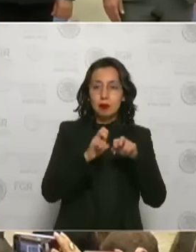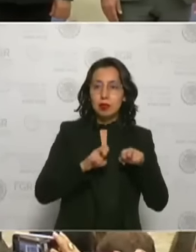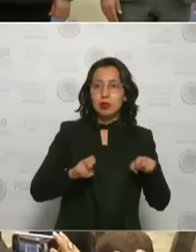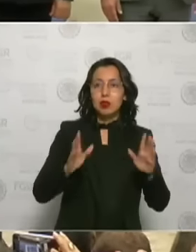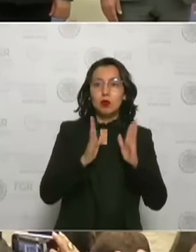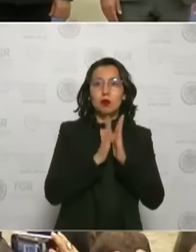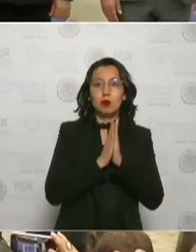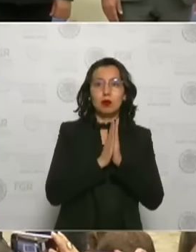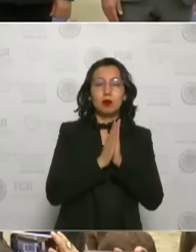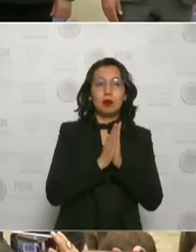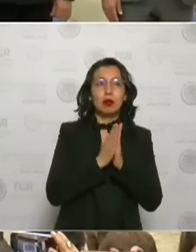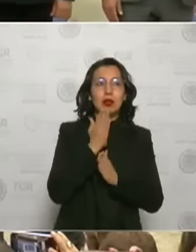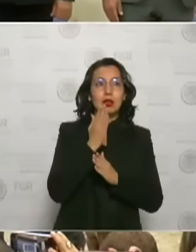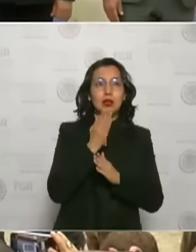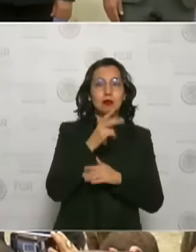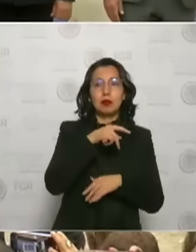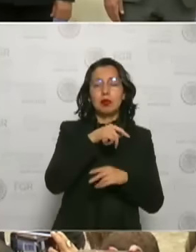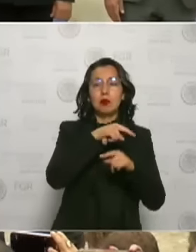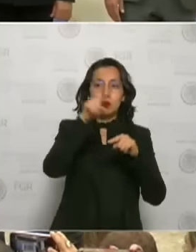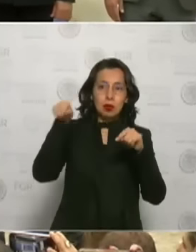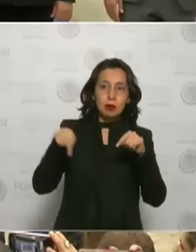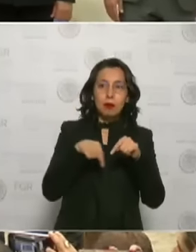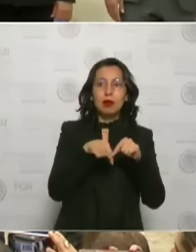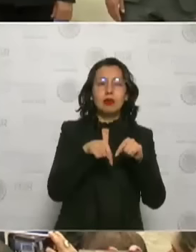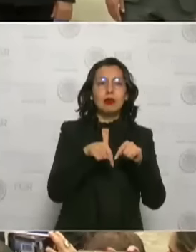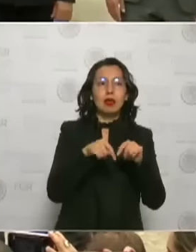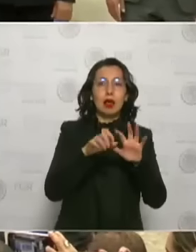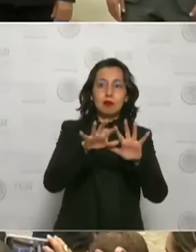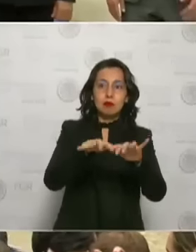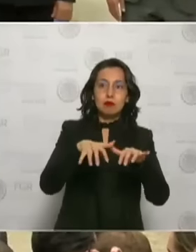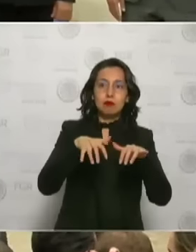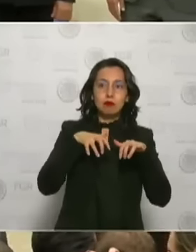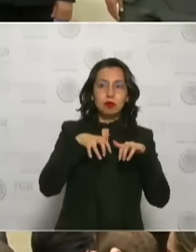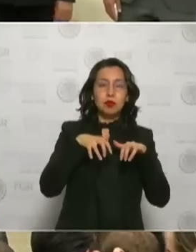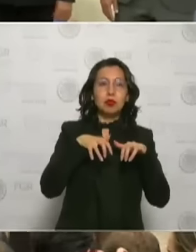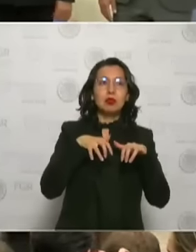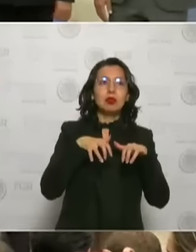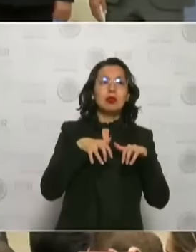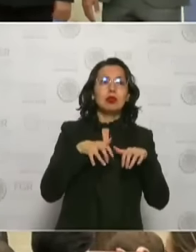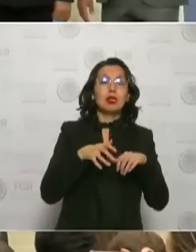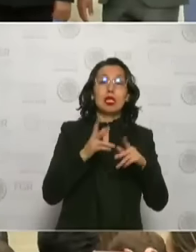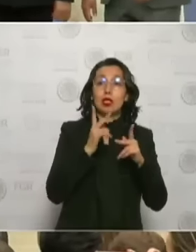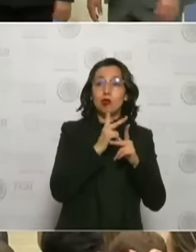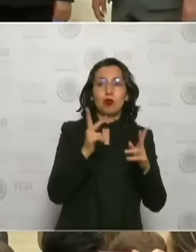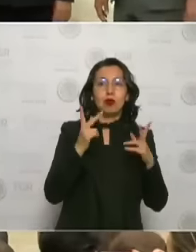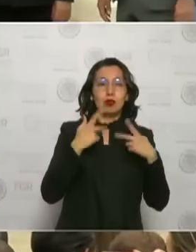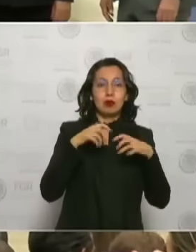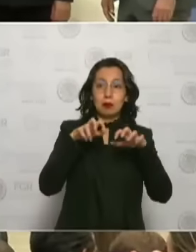mano derecha la escalinata para incorporarse a la sala y con la participación de todas y todos